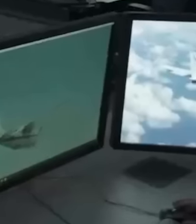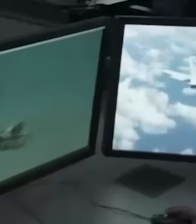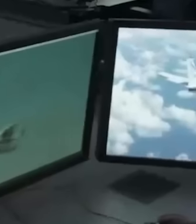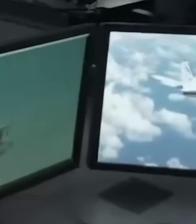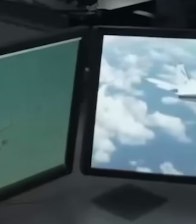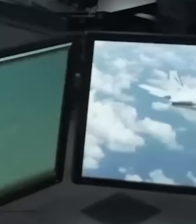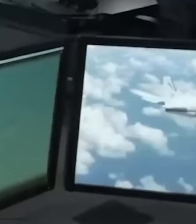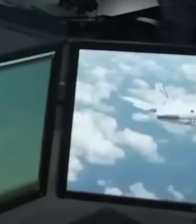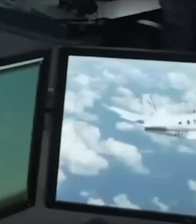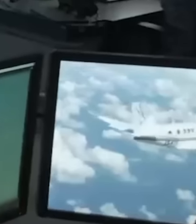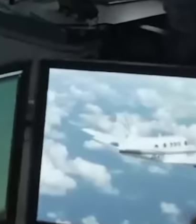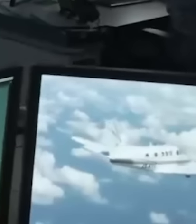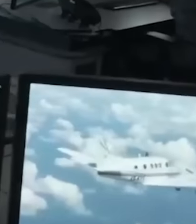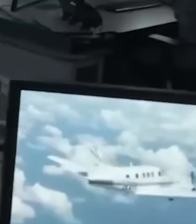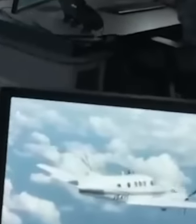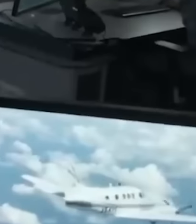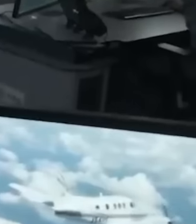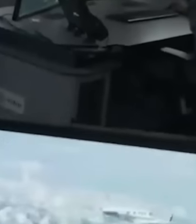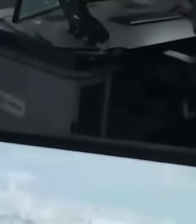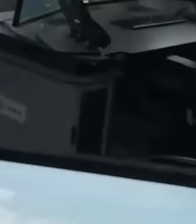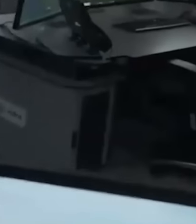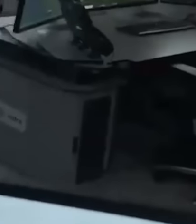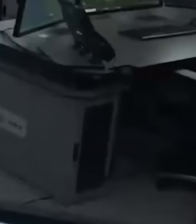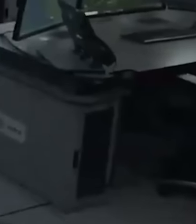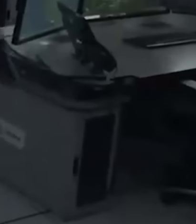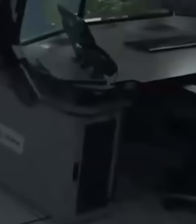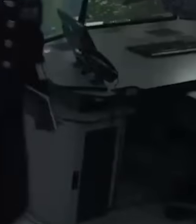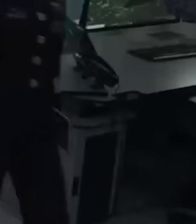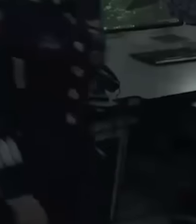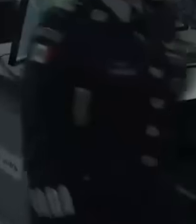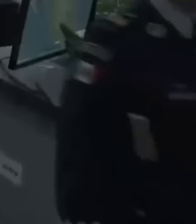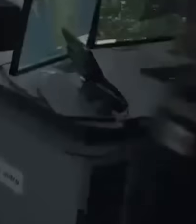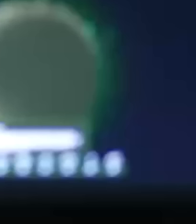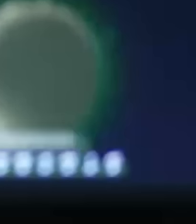A continuación presentamos el [música] desglose detallado de las cifras presentadas hoy por